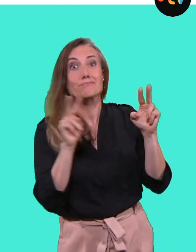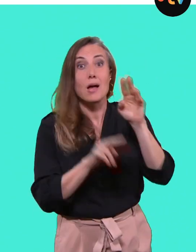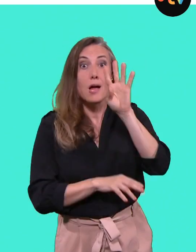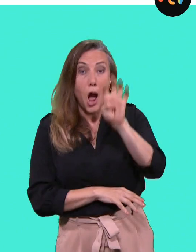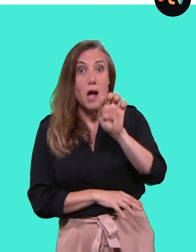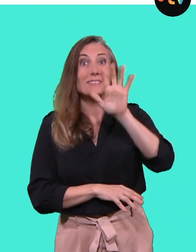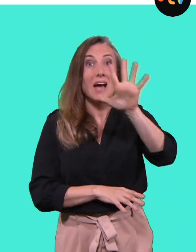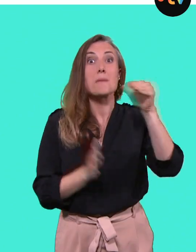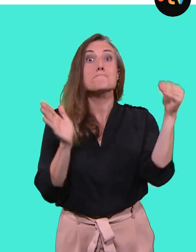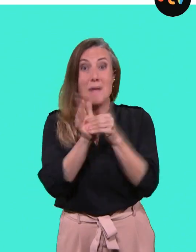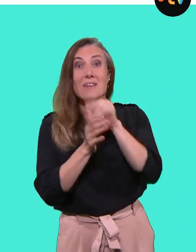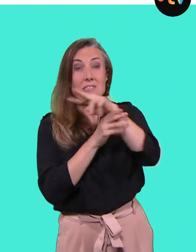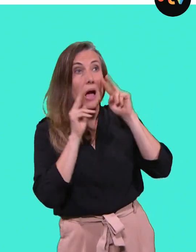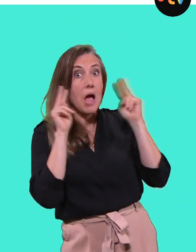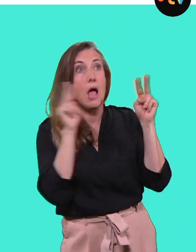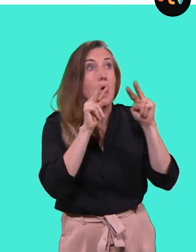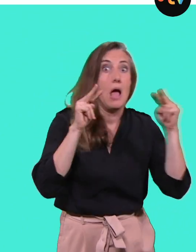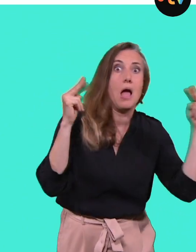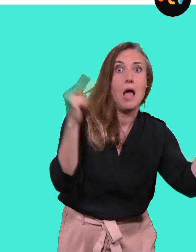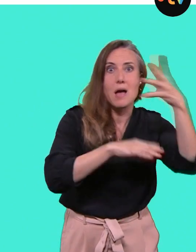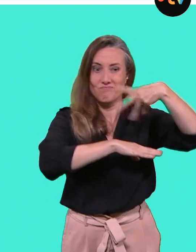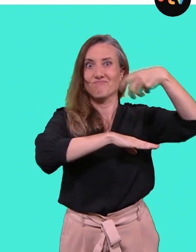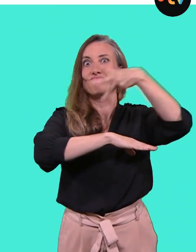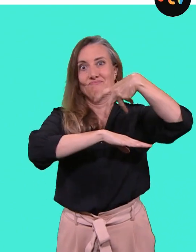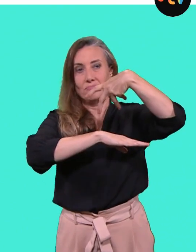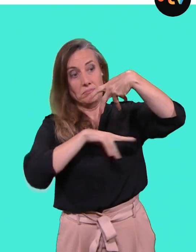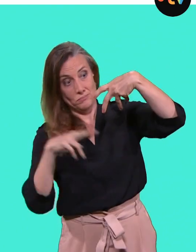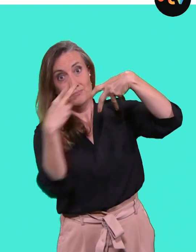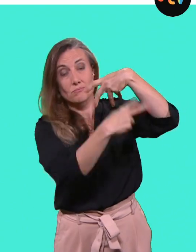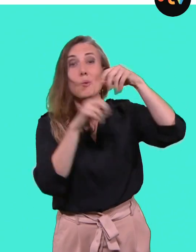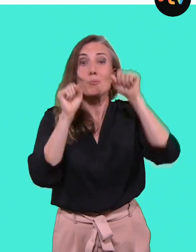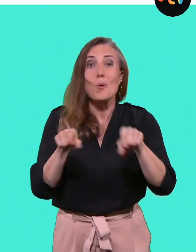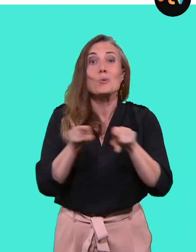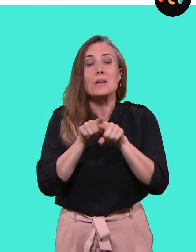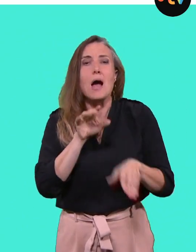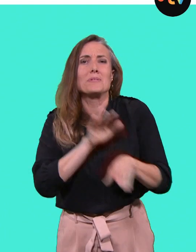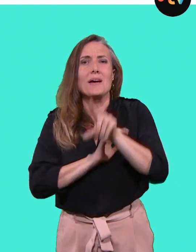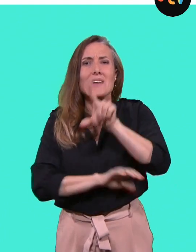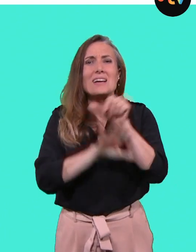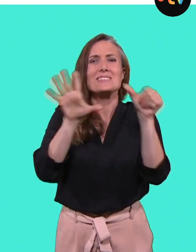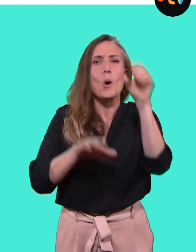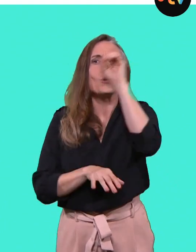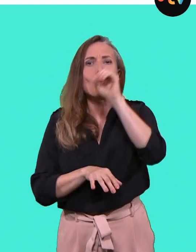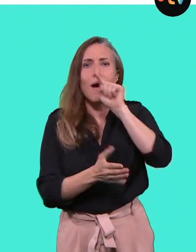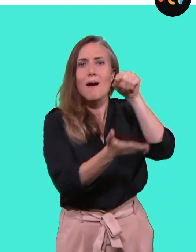Exposé à Paris pendant les Jeux paralympiques, cette œuvre a attiré 45 000 visiteurs.